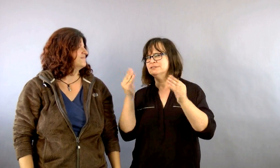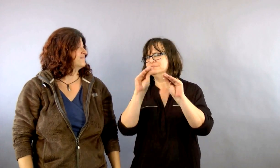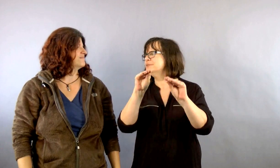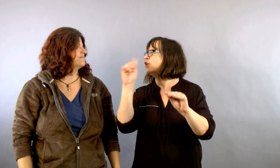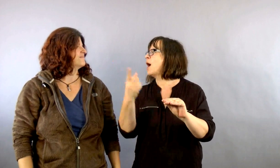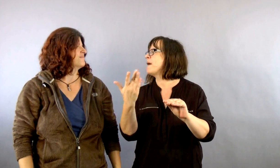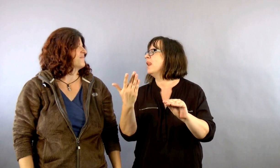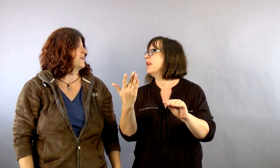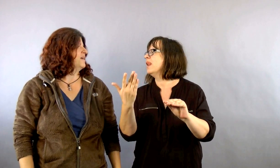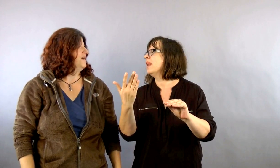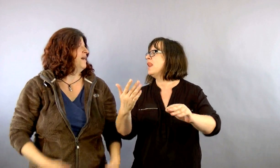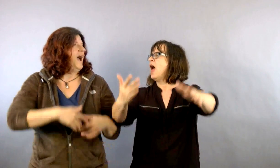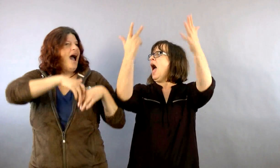Also wir sagen nochmal: